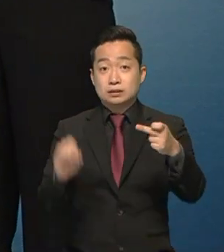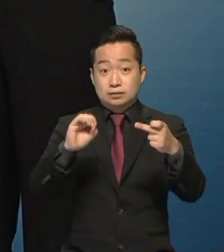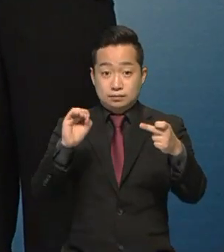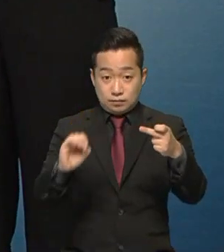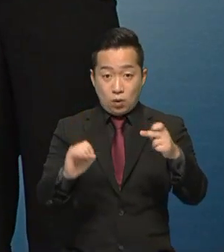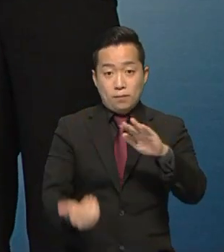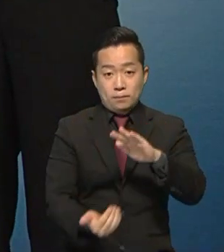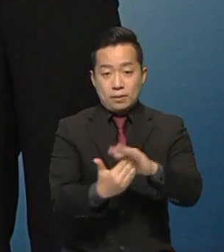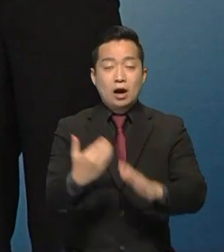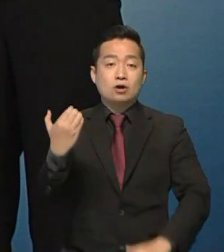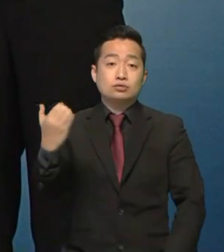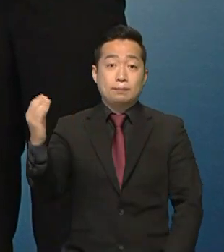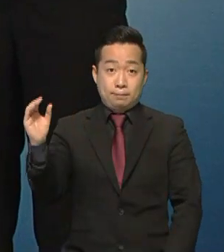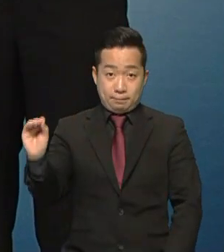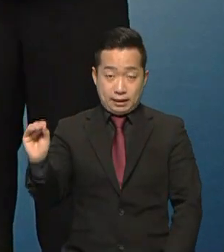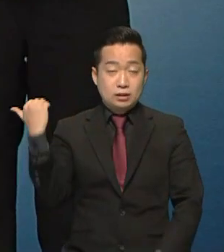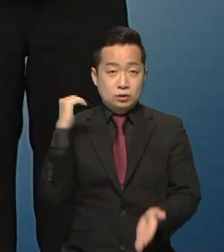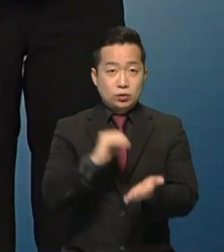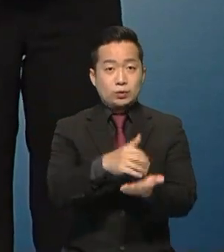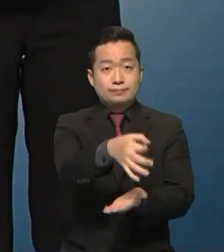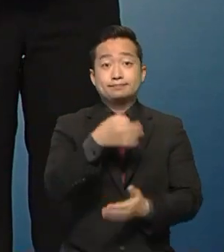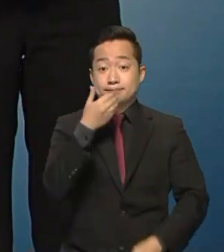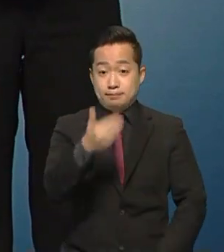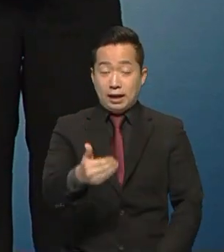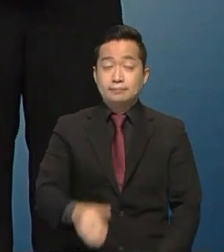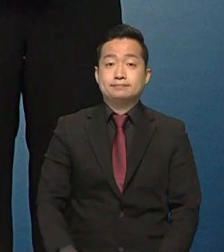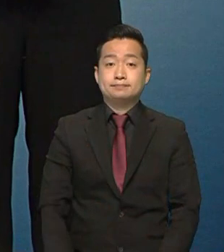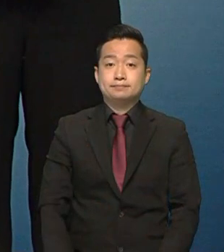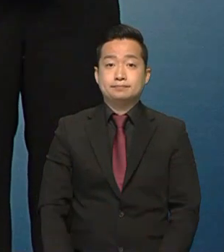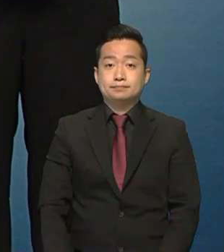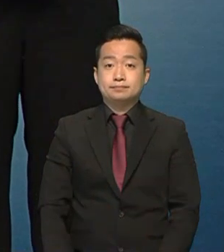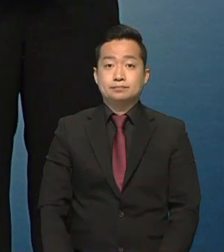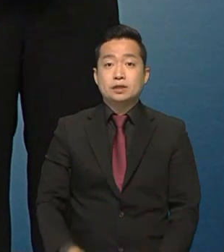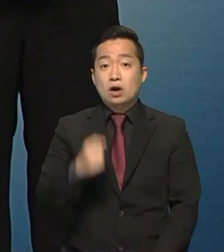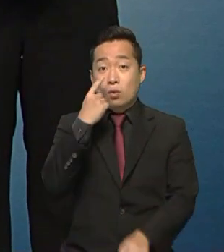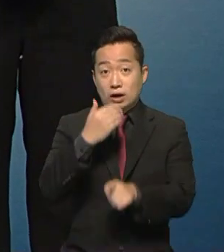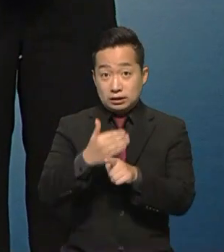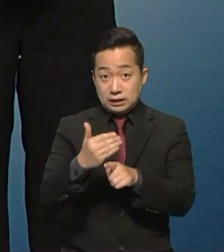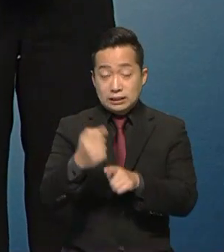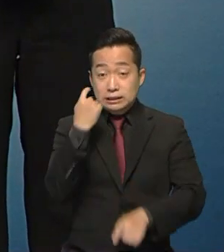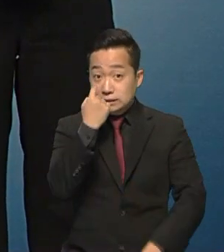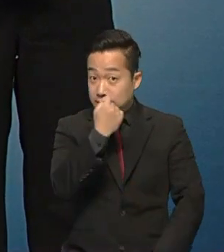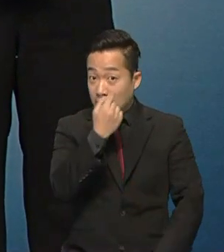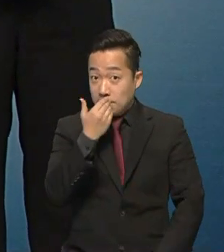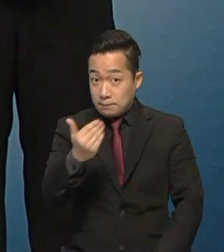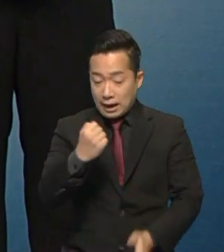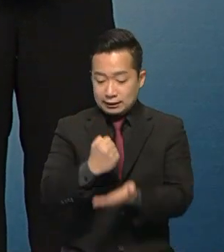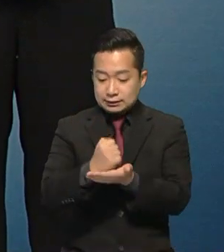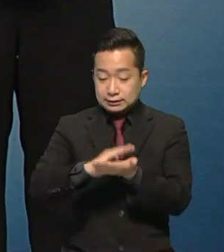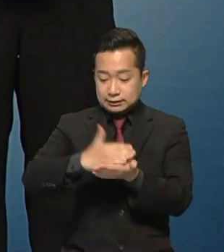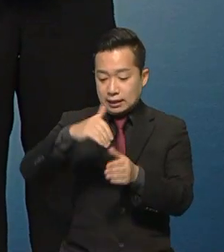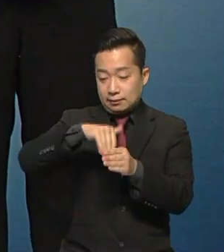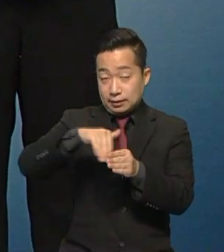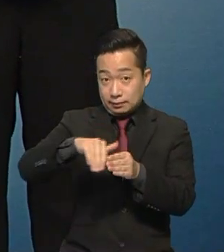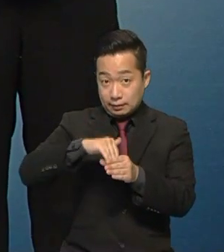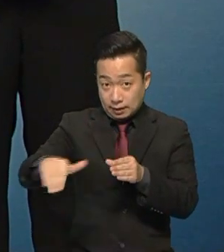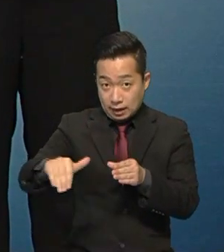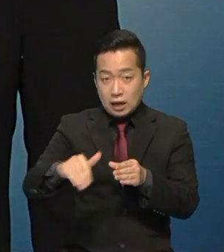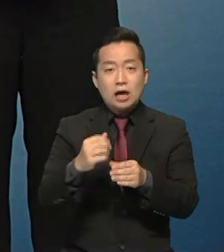90만 원까지 돌려받을 수 있습니다. 이때 월세 납부를 증명할 수 있는